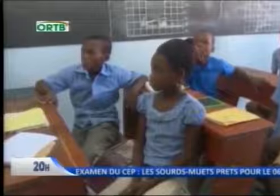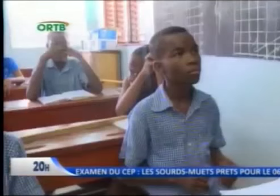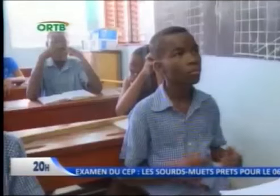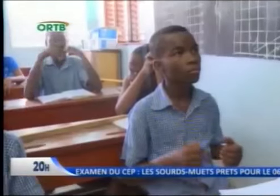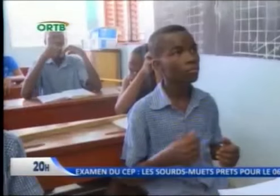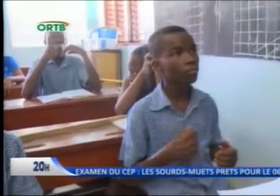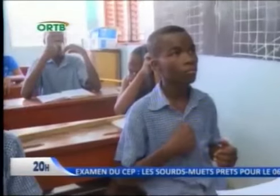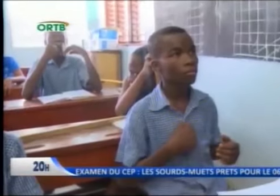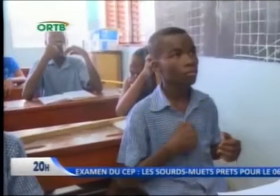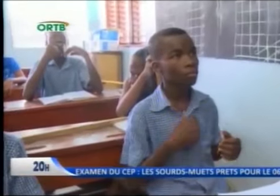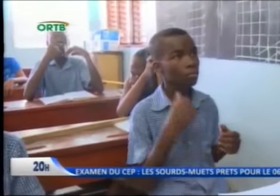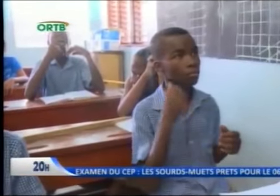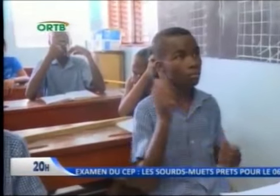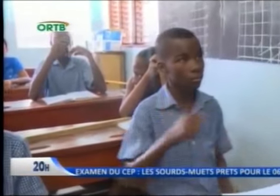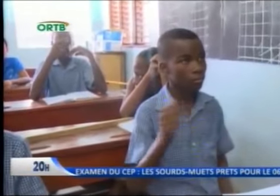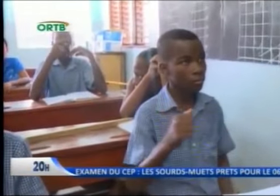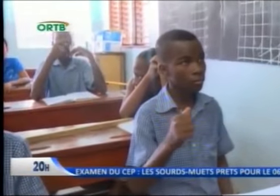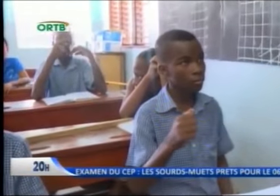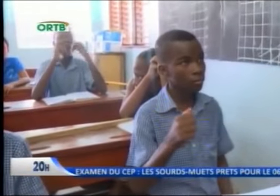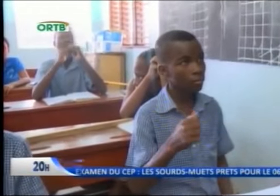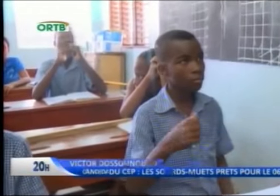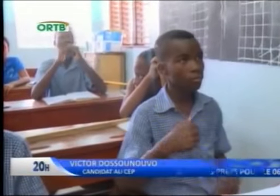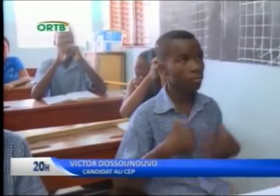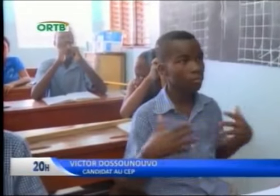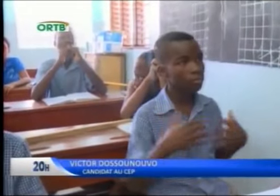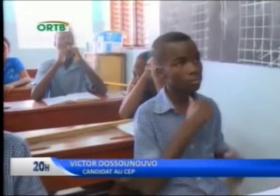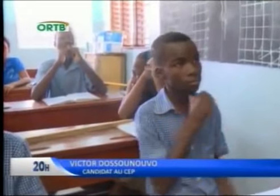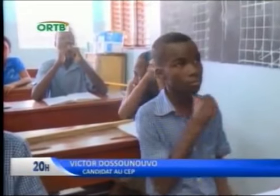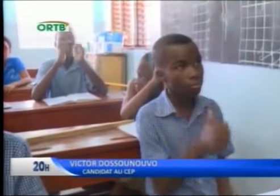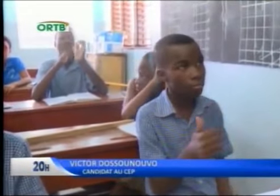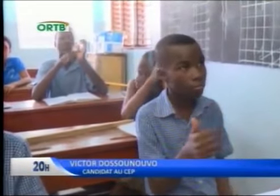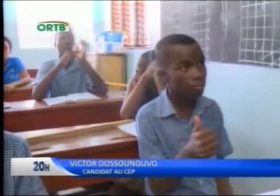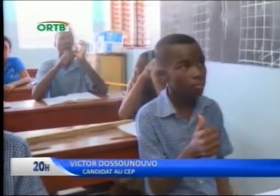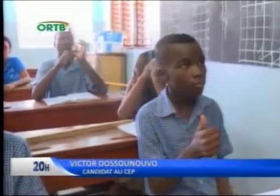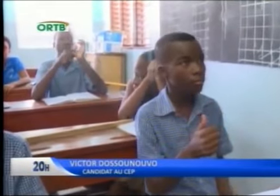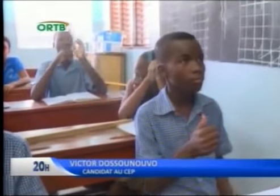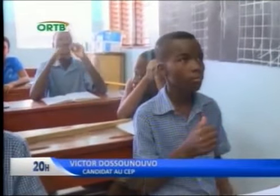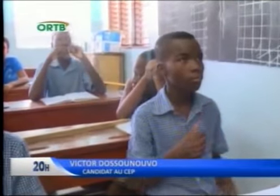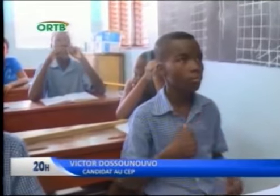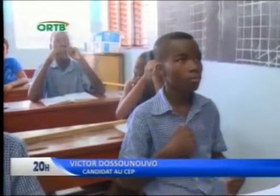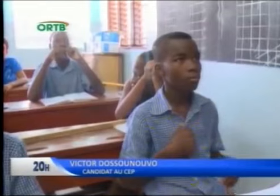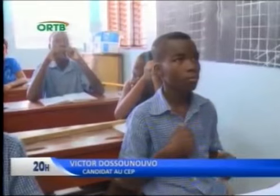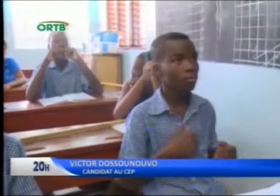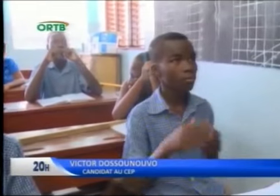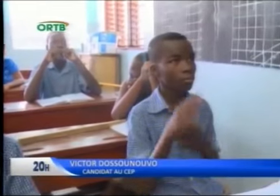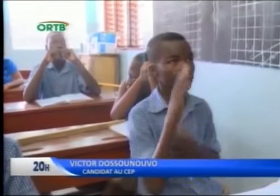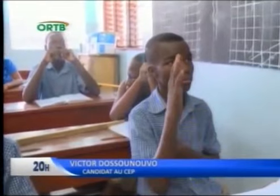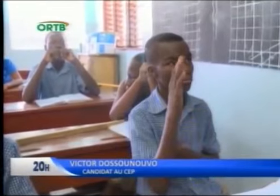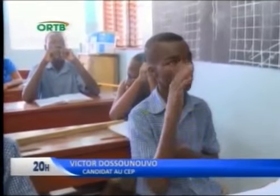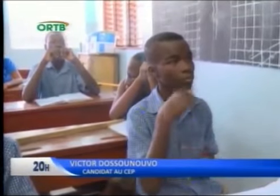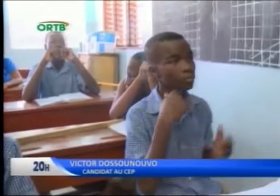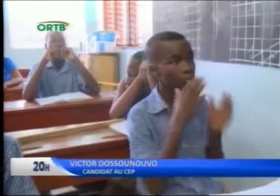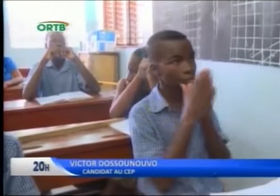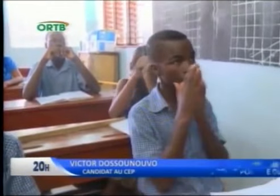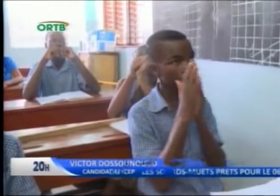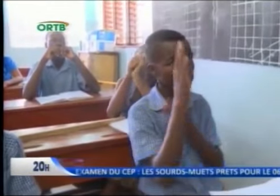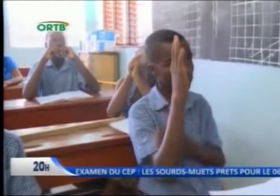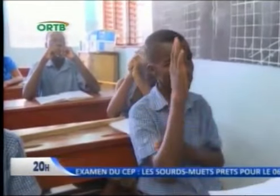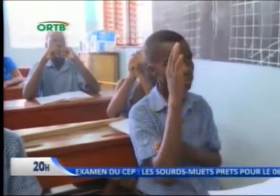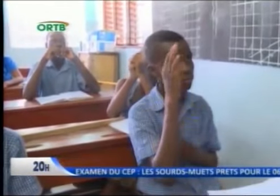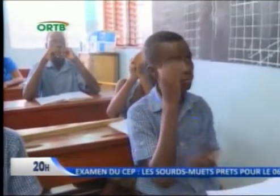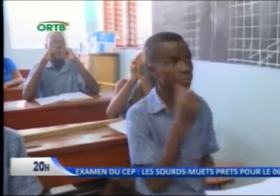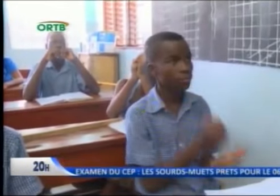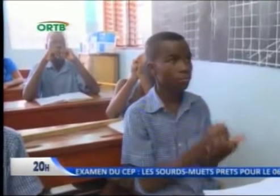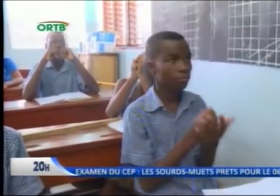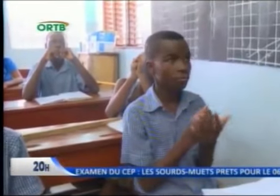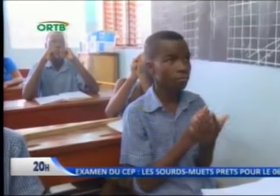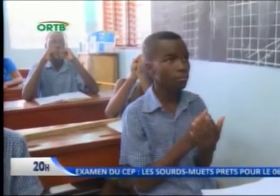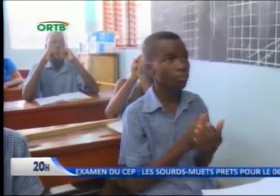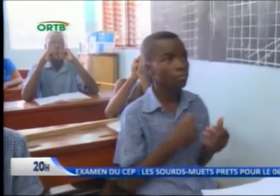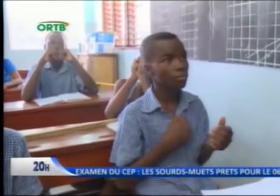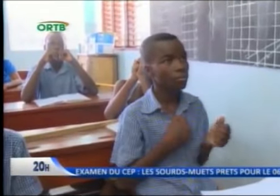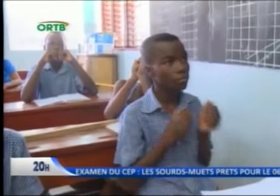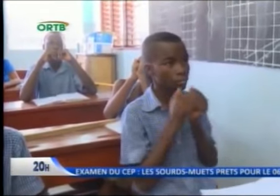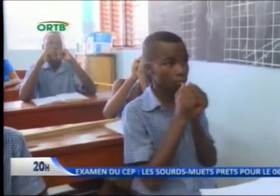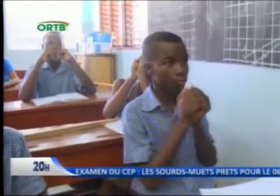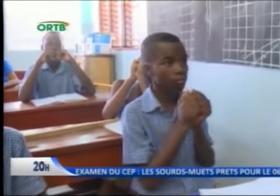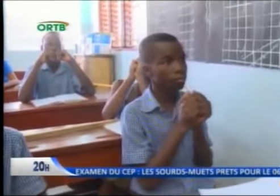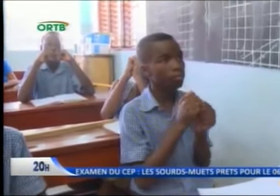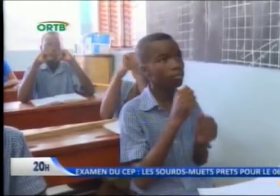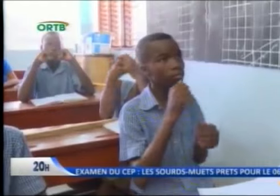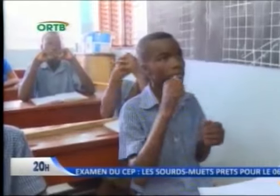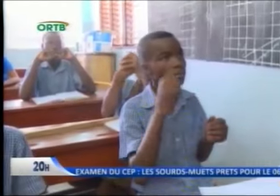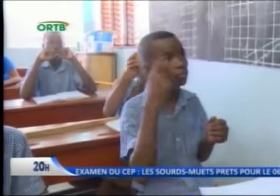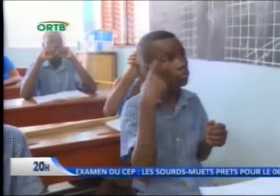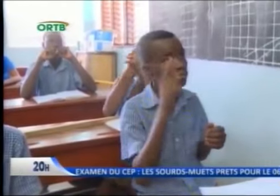Victor: Oui je suis prêt, je n'ai pas peur, Dieu est avec moi, Dieu va m'aider, va m'accompagner